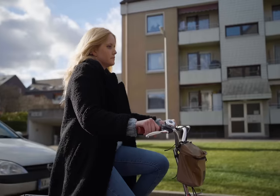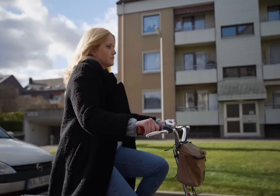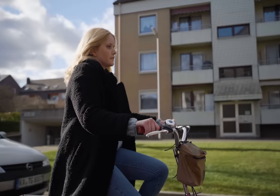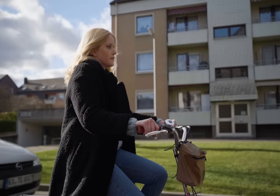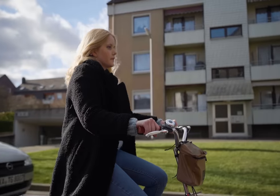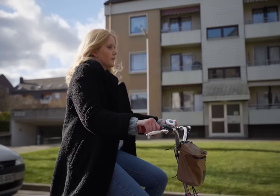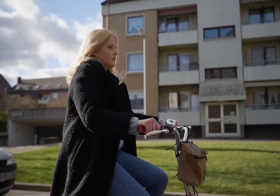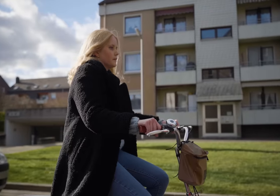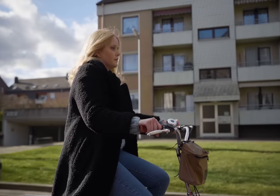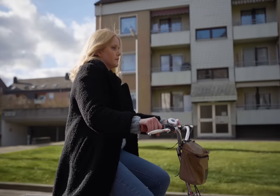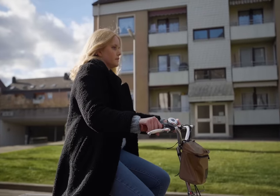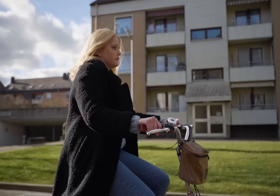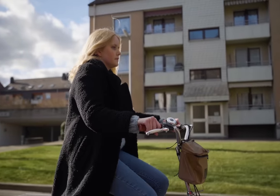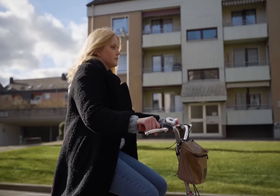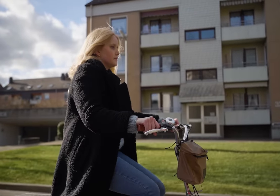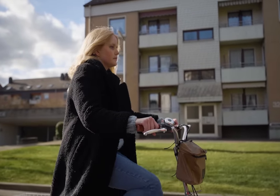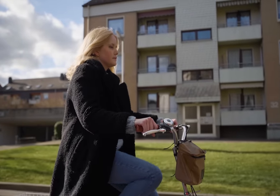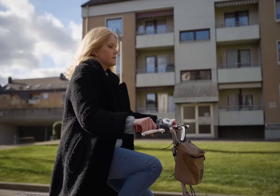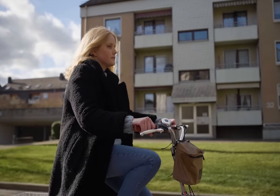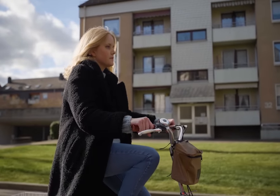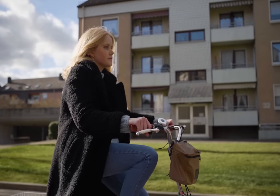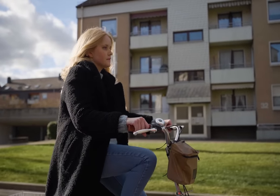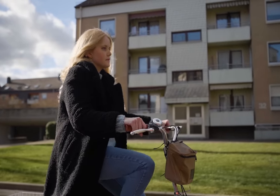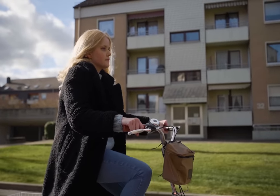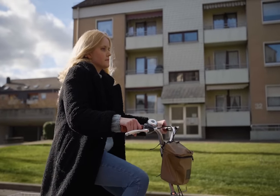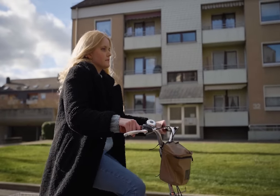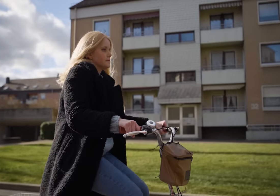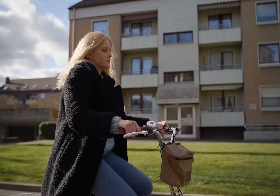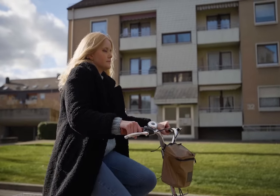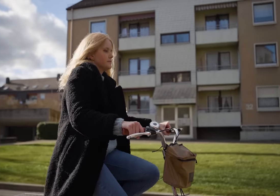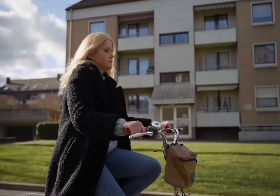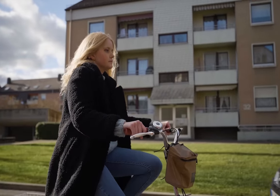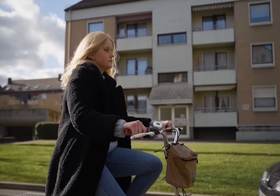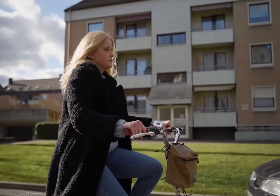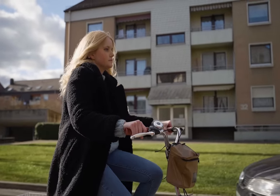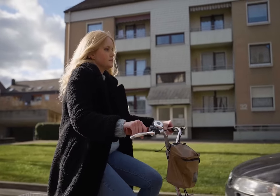(Ruhige Musik) Ich muss sagen, meine Freunde, die waren schon sehr ...